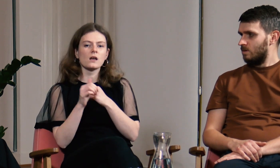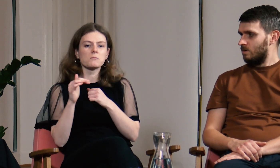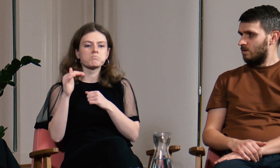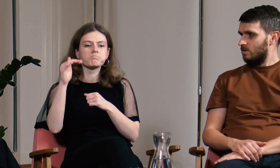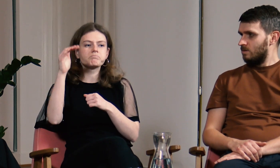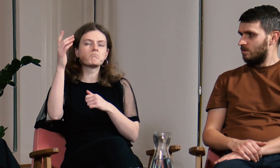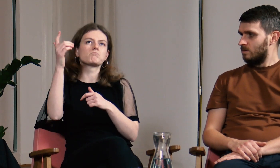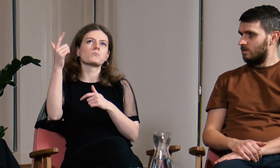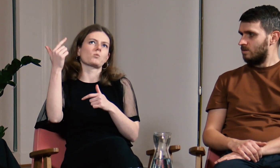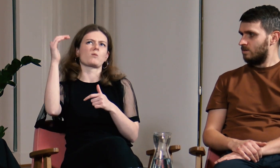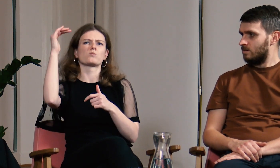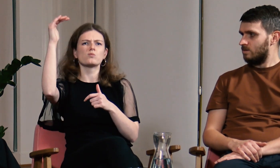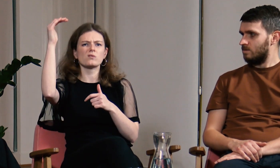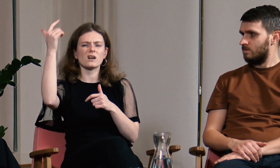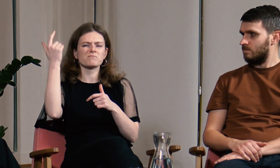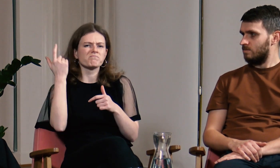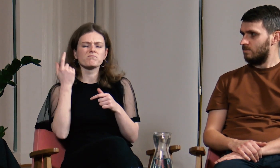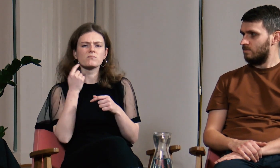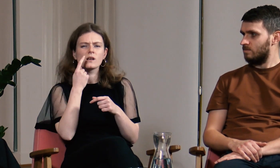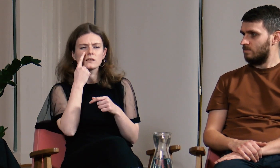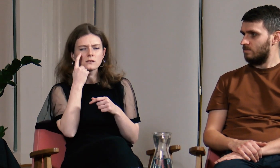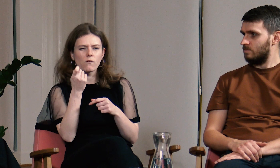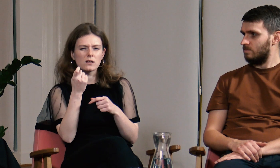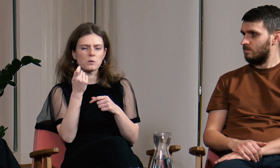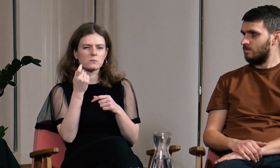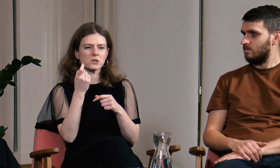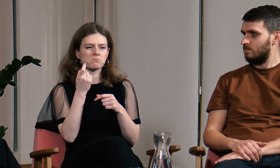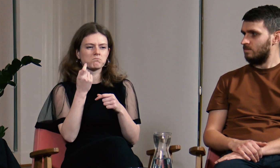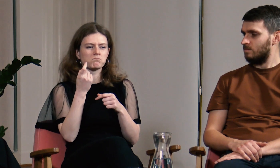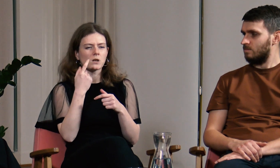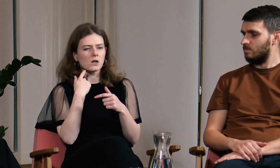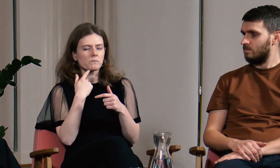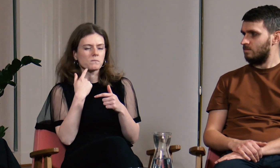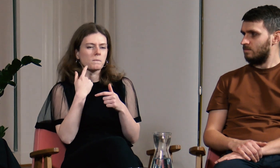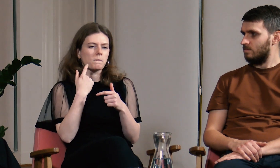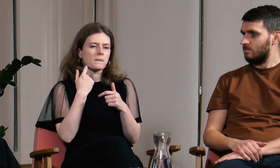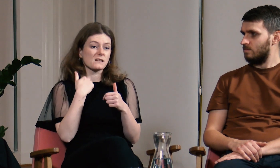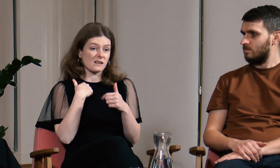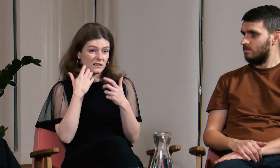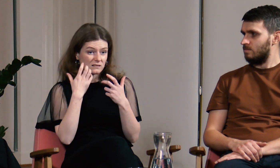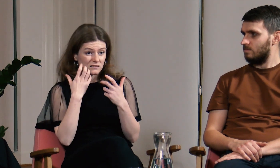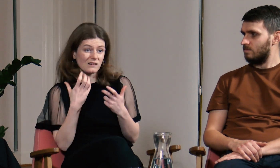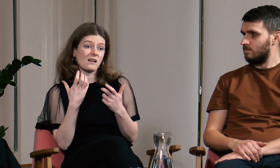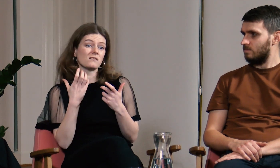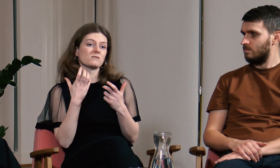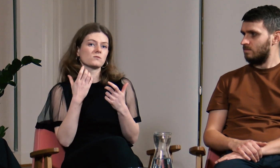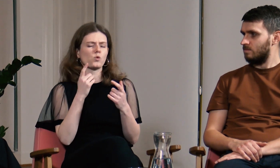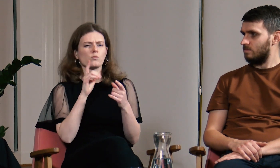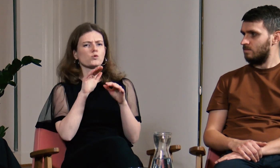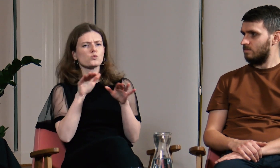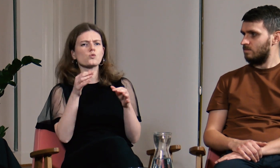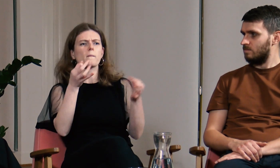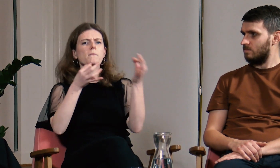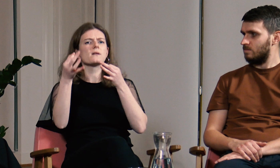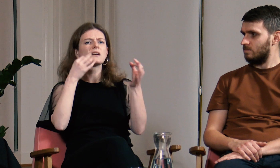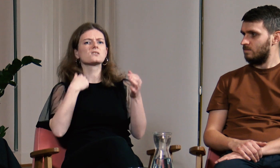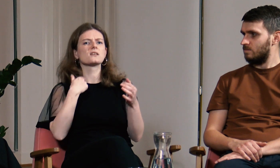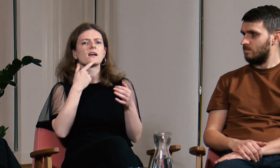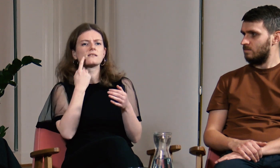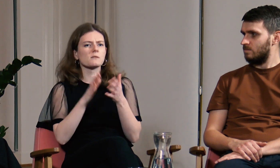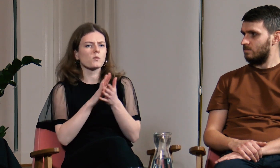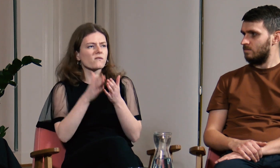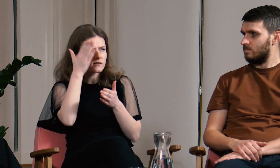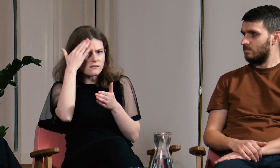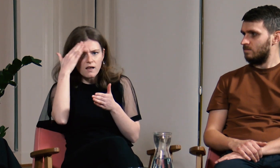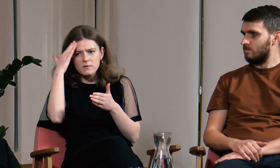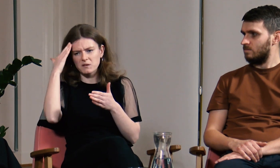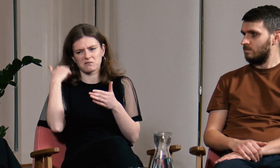Później gdy byłam już dorosła wiele osób pytało czy znam język migowy.